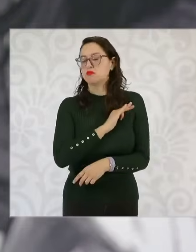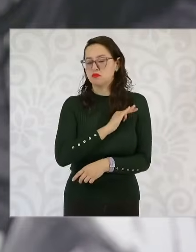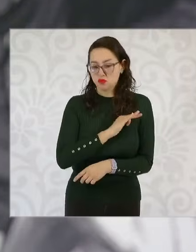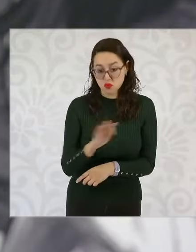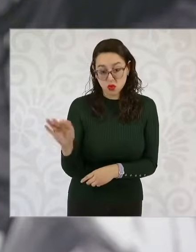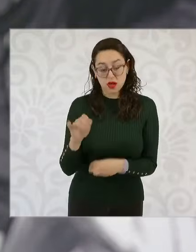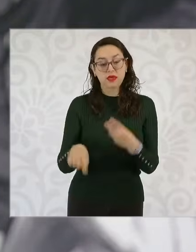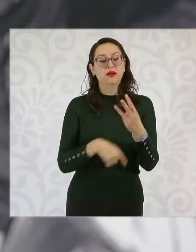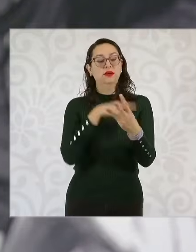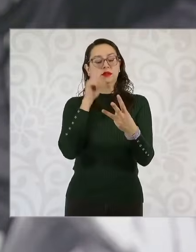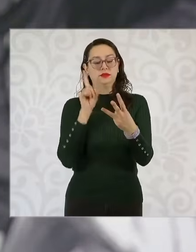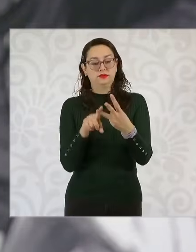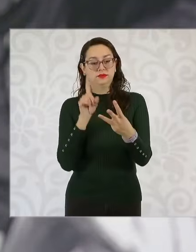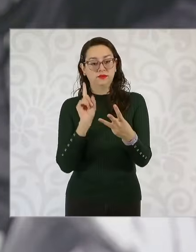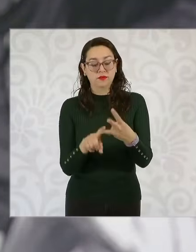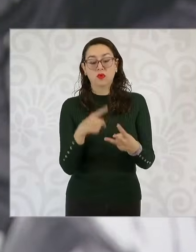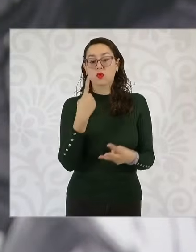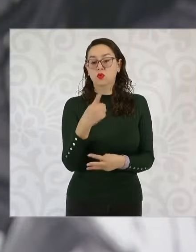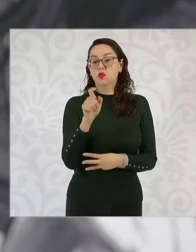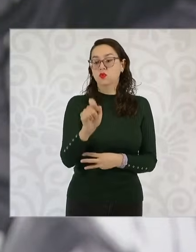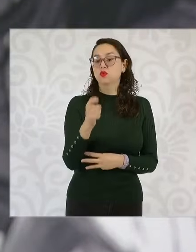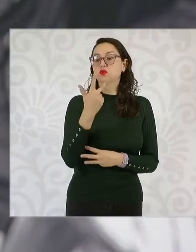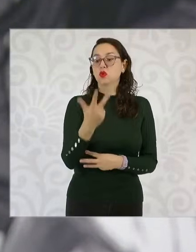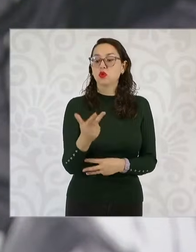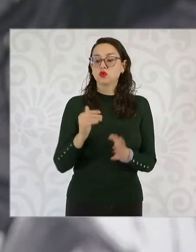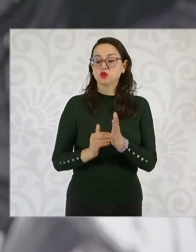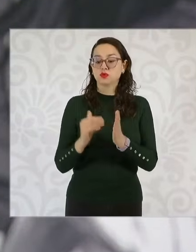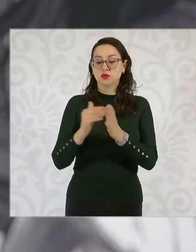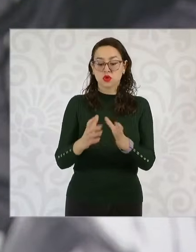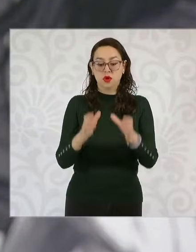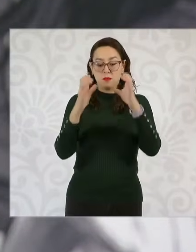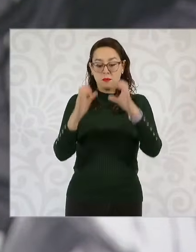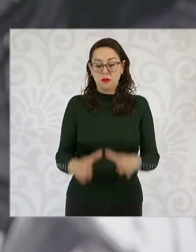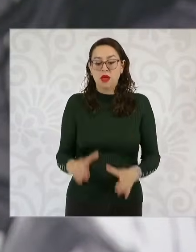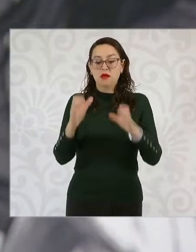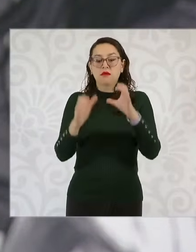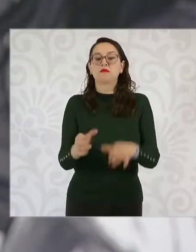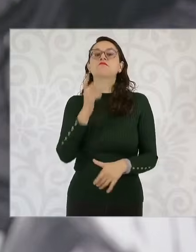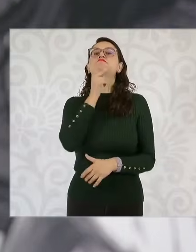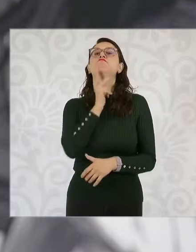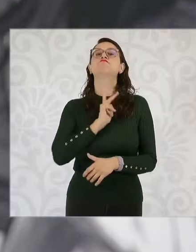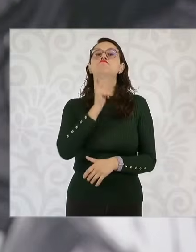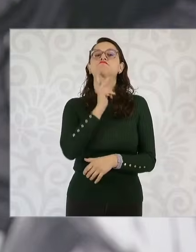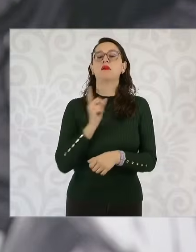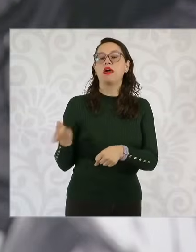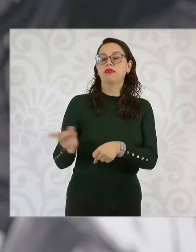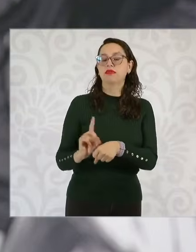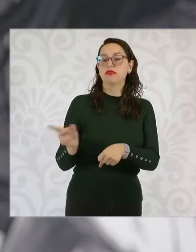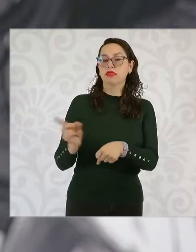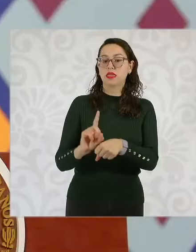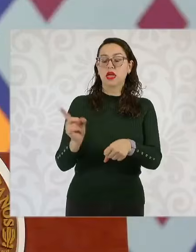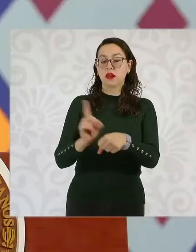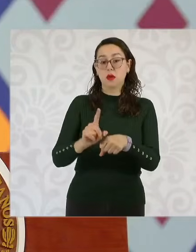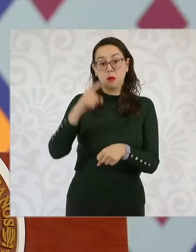producir 1.8 millones de barriles diarios al año de petróleo y alcanzar la soberanía energética a